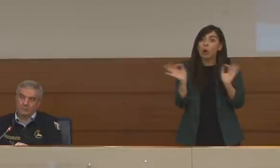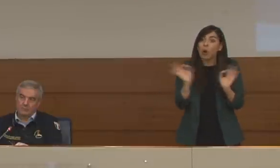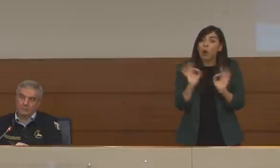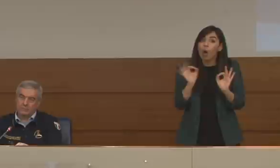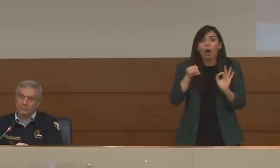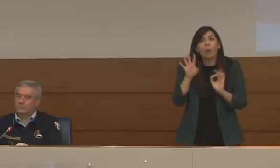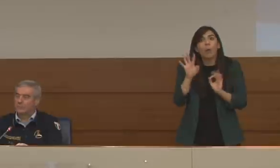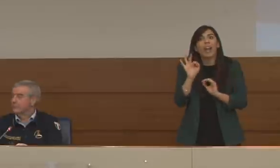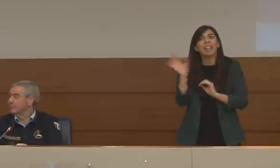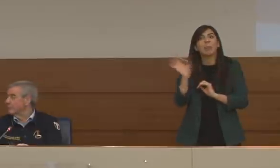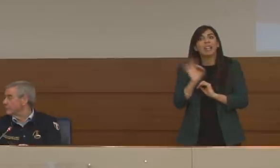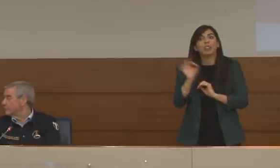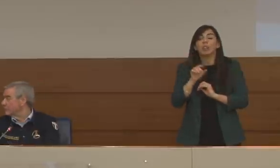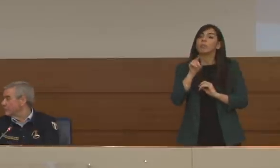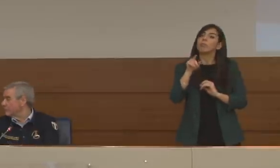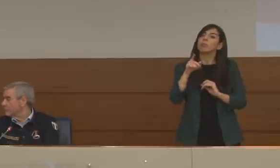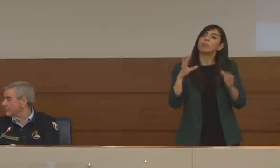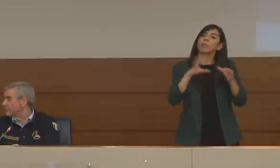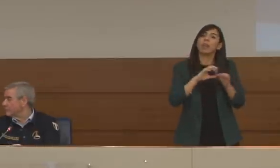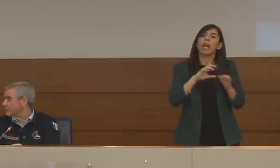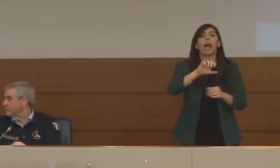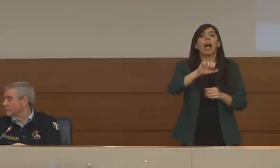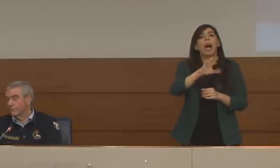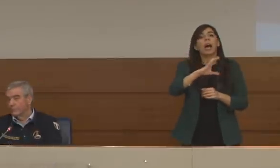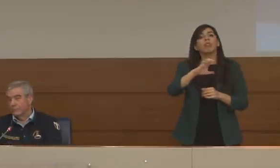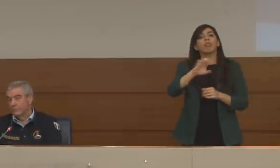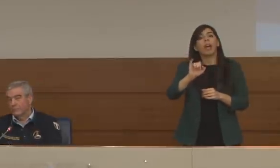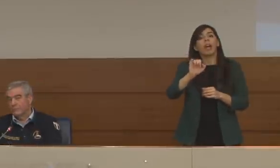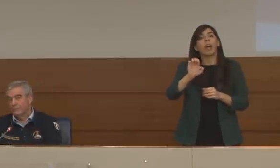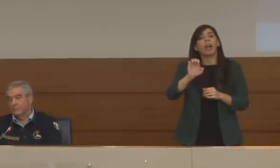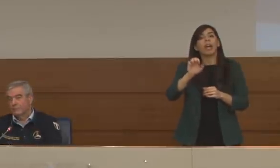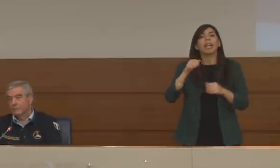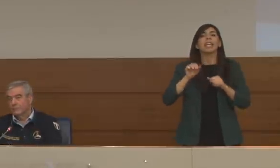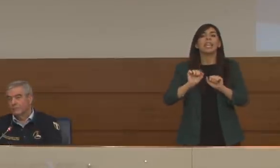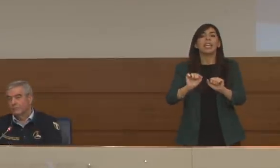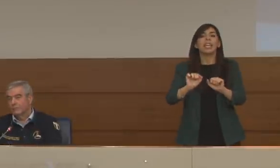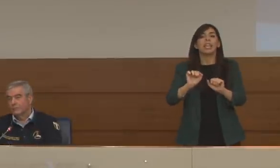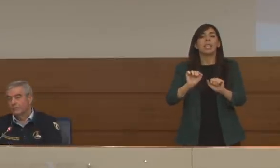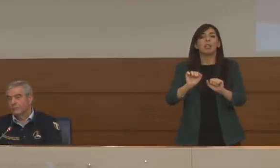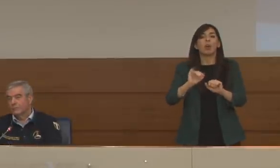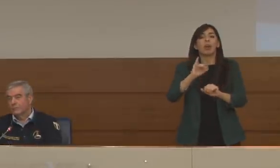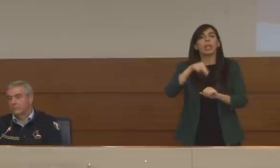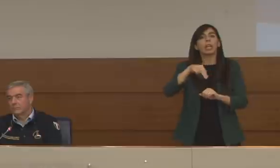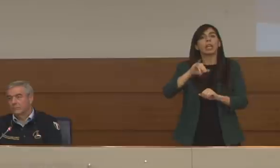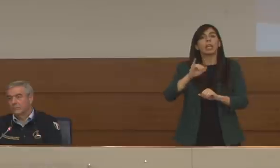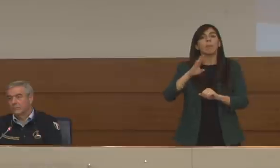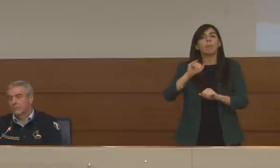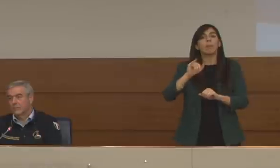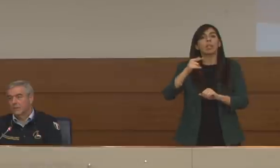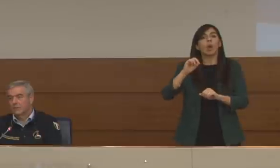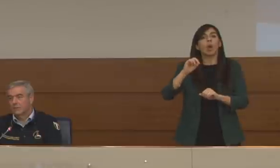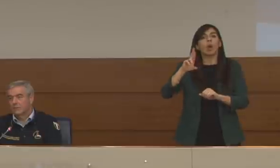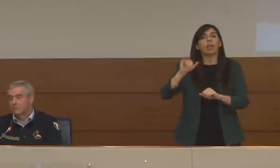Lei e sta facendo riferimento agli ace inibitori, immagino. Gli ace inibitori sono farmaci che sono presi da una larga parte della popolazione.